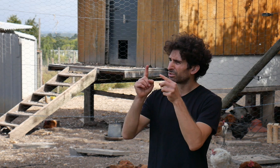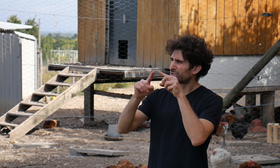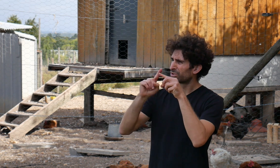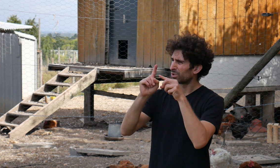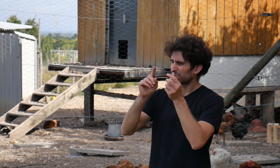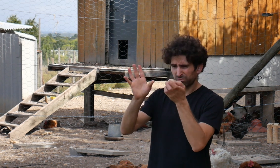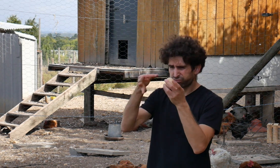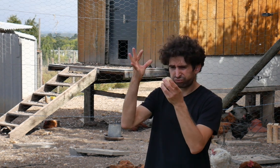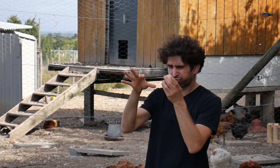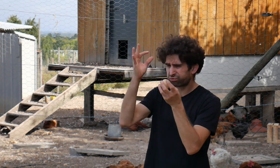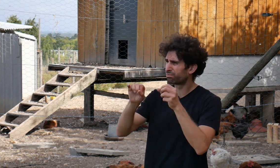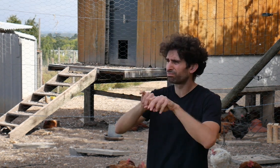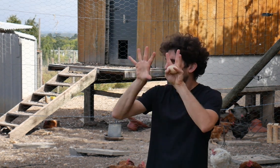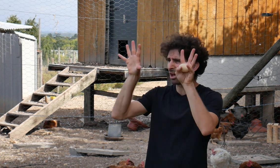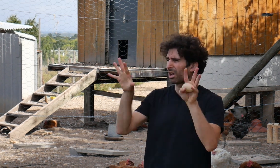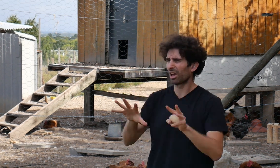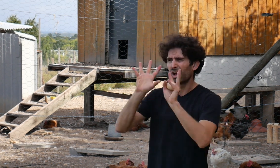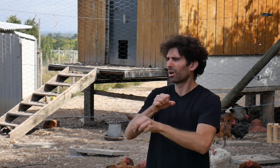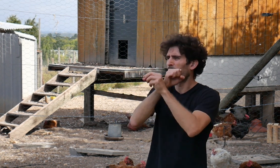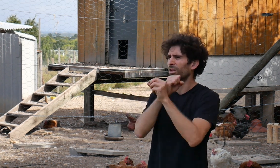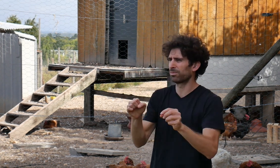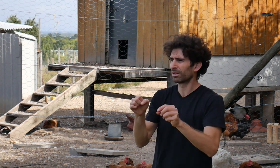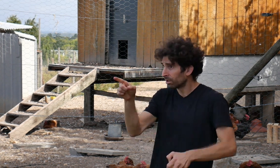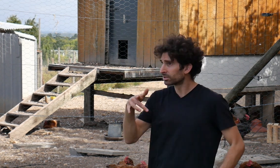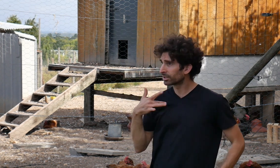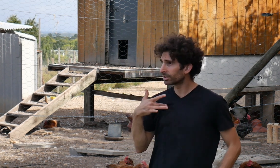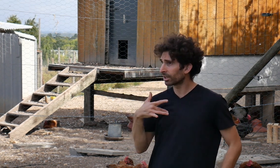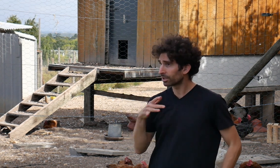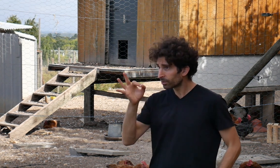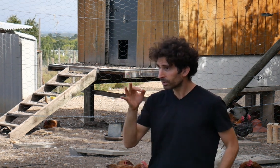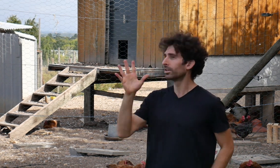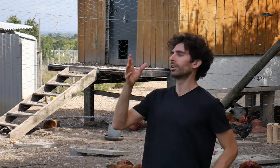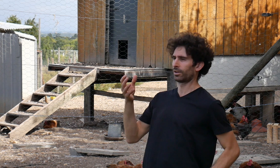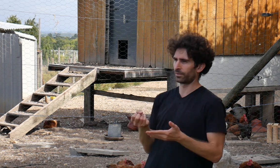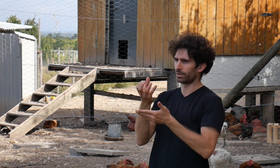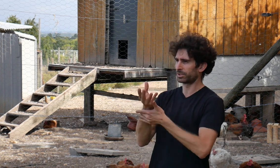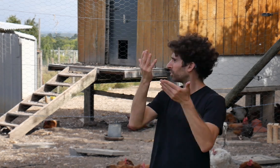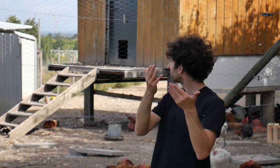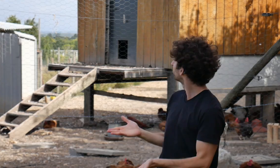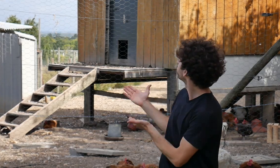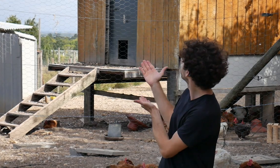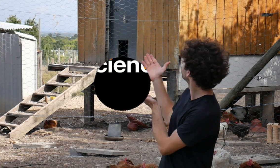Il y a plein de choses à découvrir. C'est incroyable ! Ca t'intéresse ? Oui ? Alors, voici les informations.